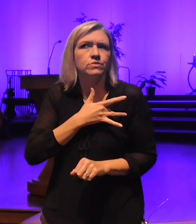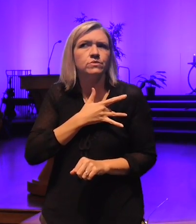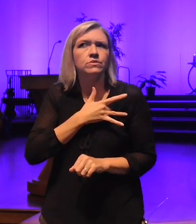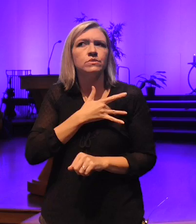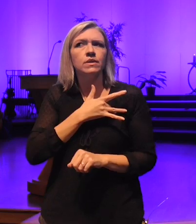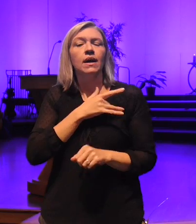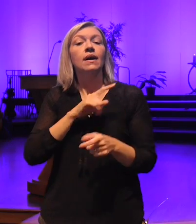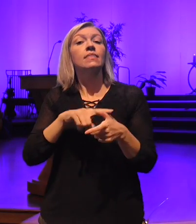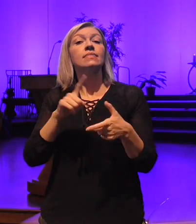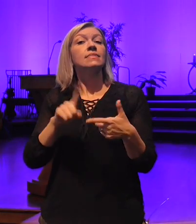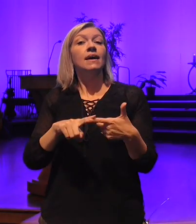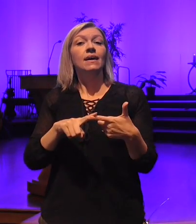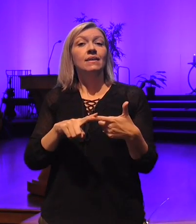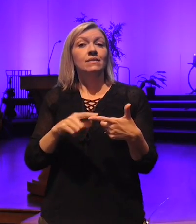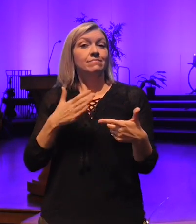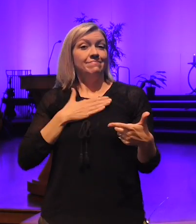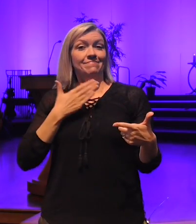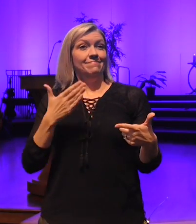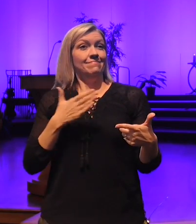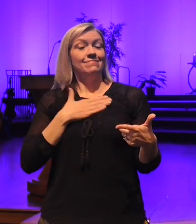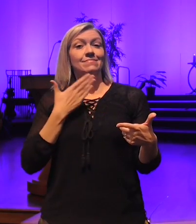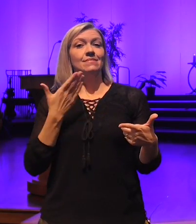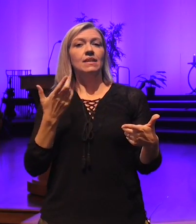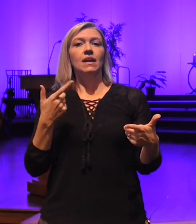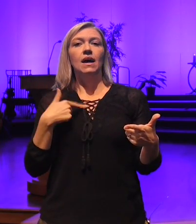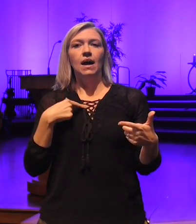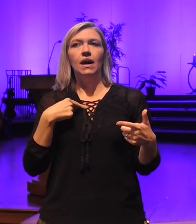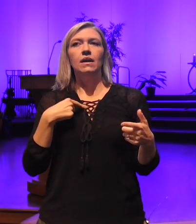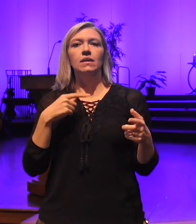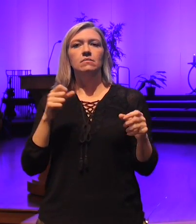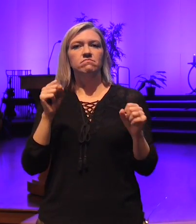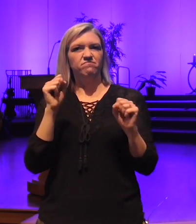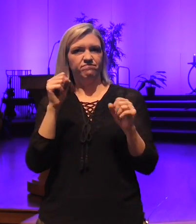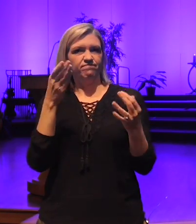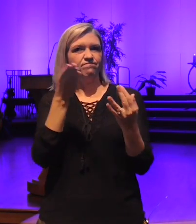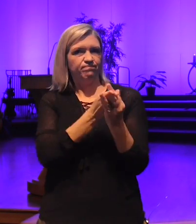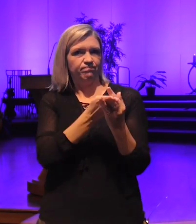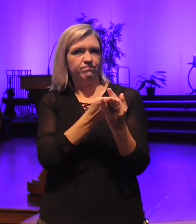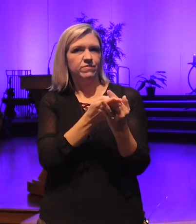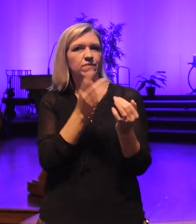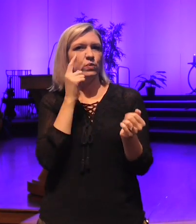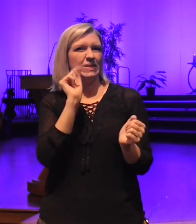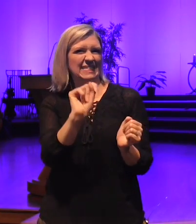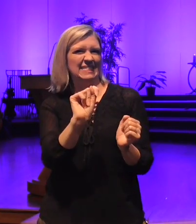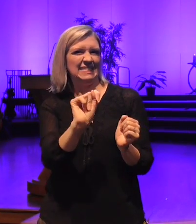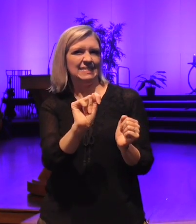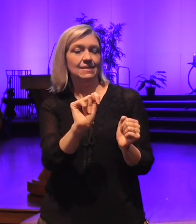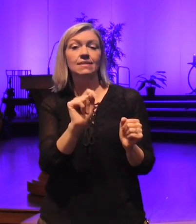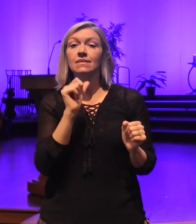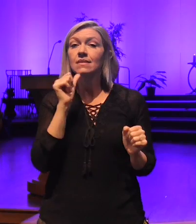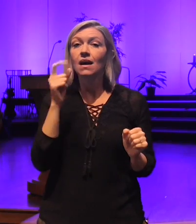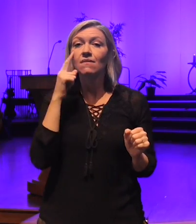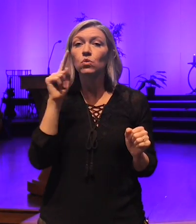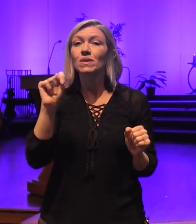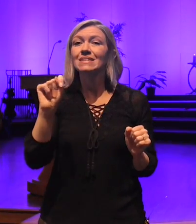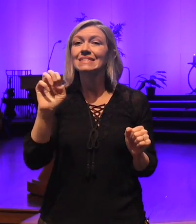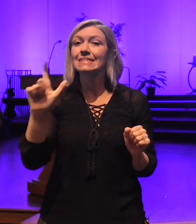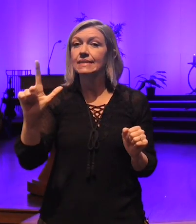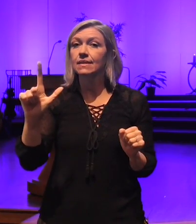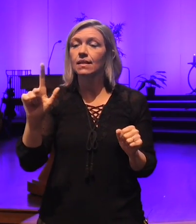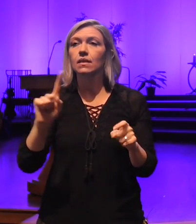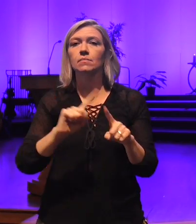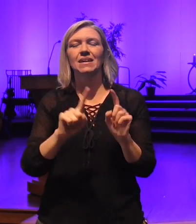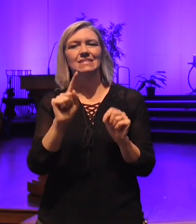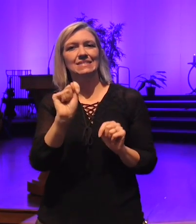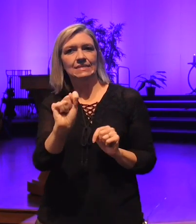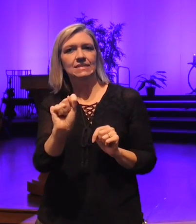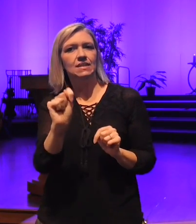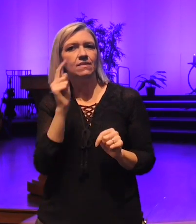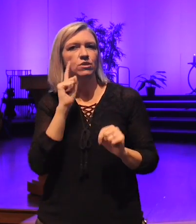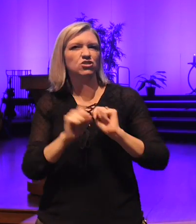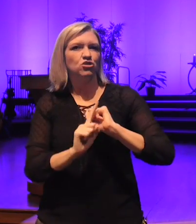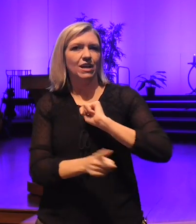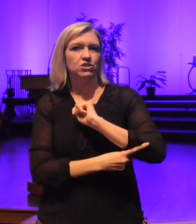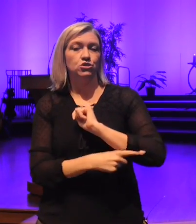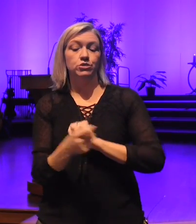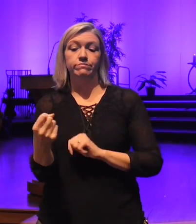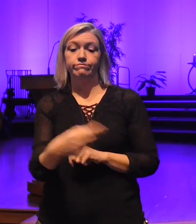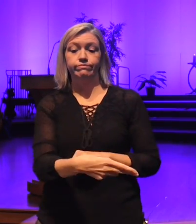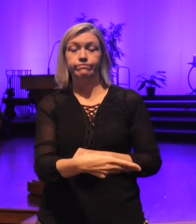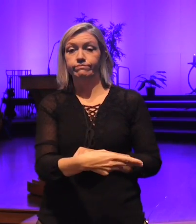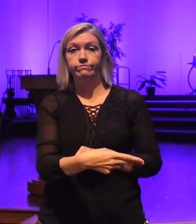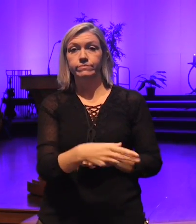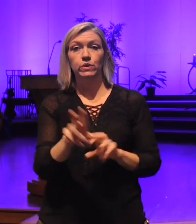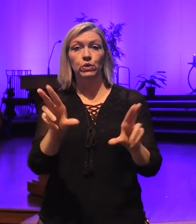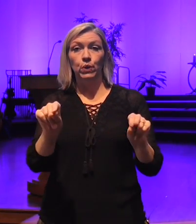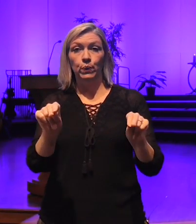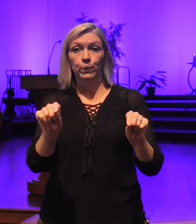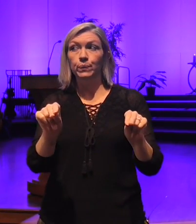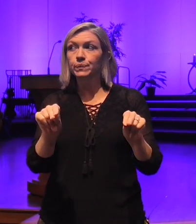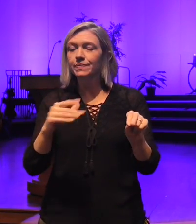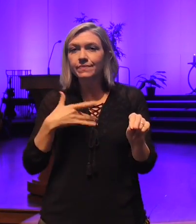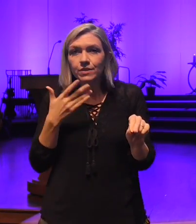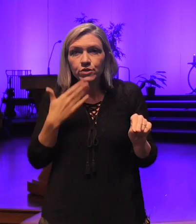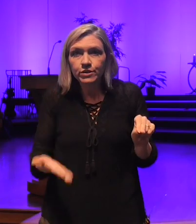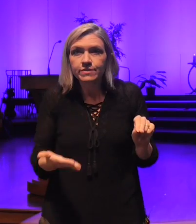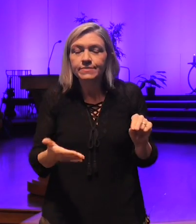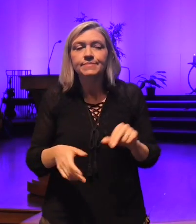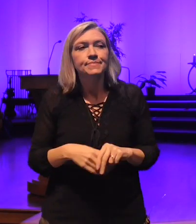luego, con gran alegría, lo archive en té no para cerceta sino para basura, no, y se siente tan bien ahora. Estoy